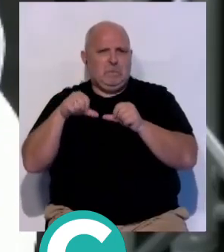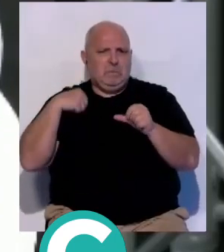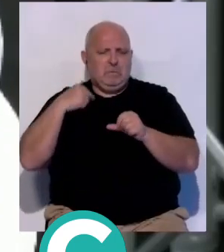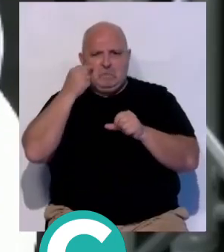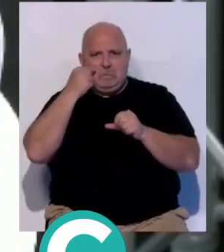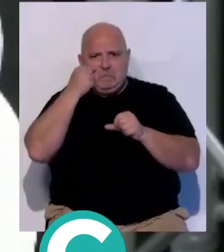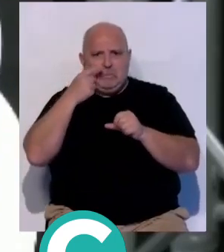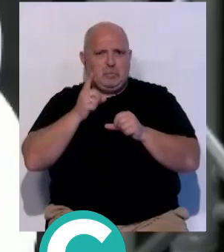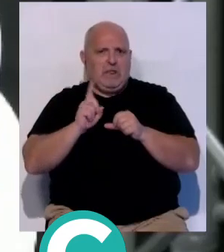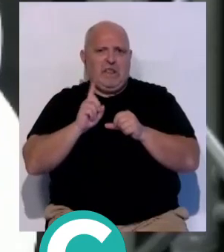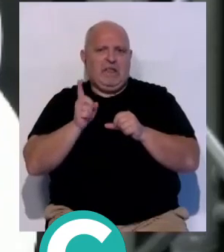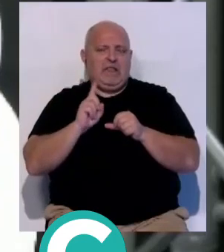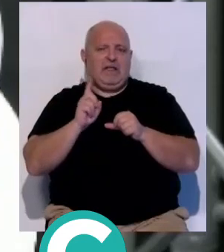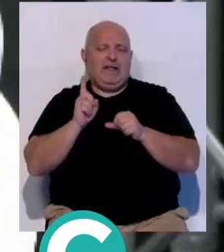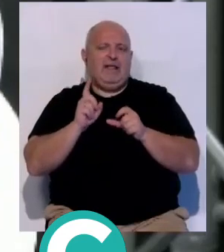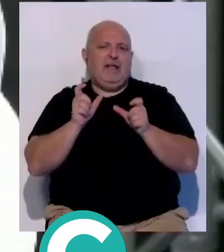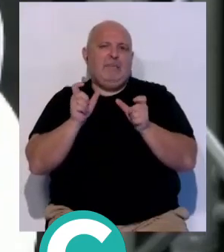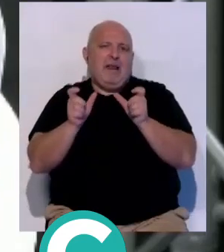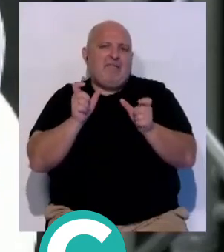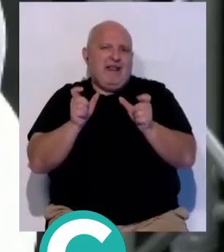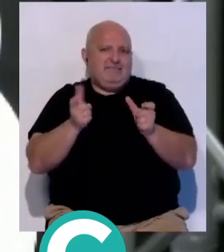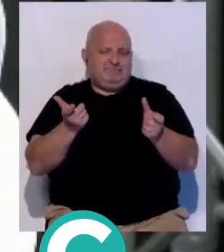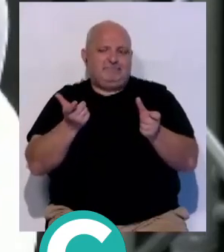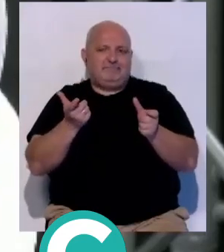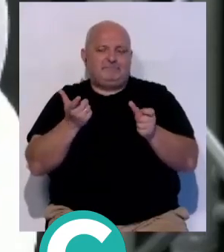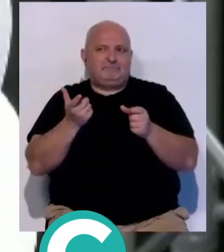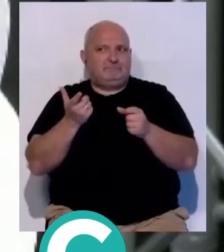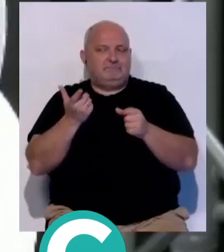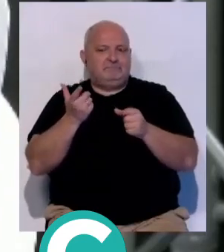sabes O sea que quiere decirte que es una poca y te llama la atención Sí pues te llama la atención